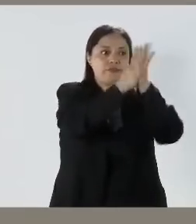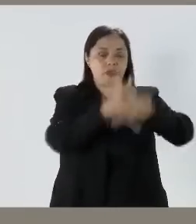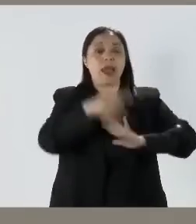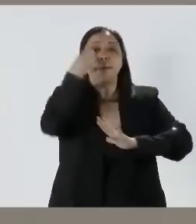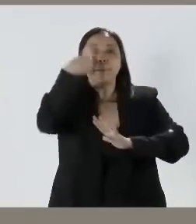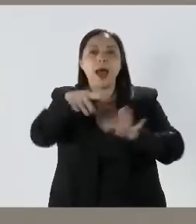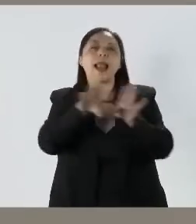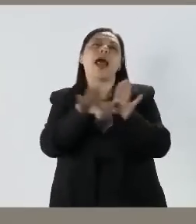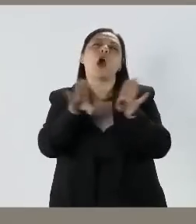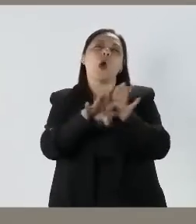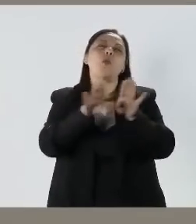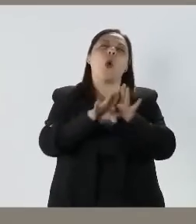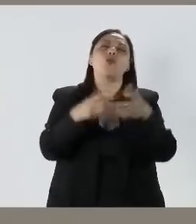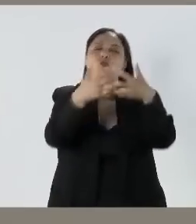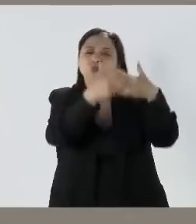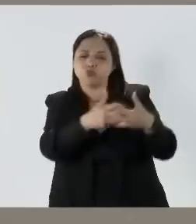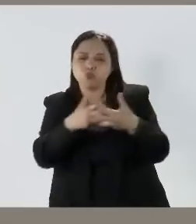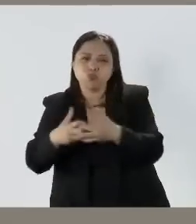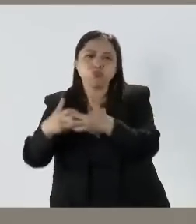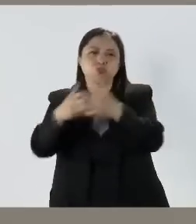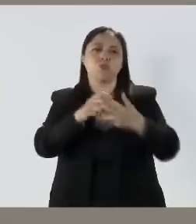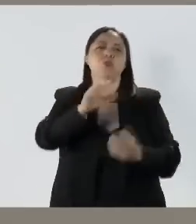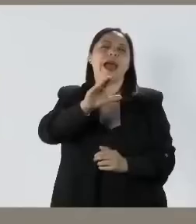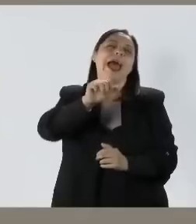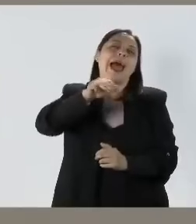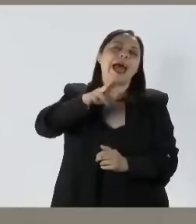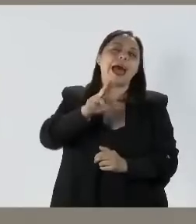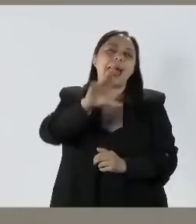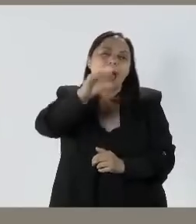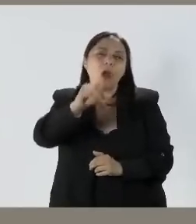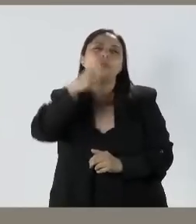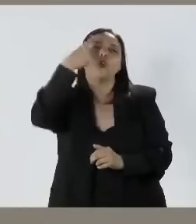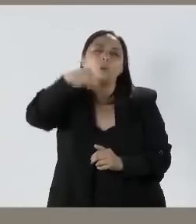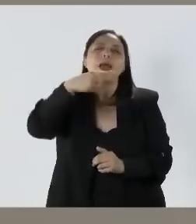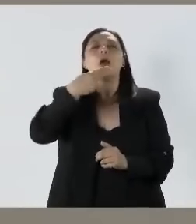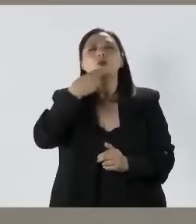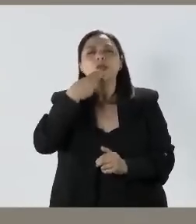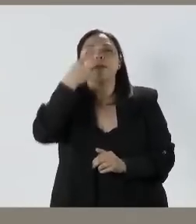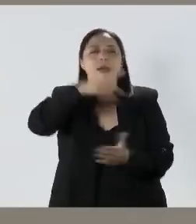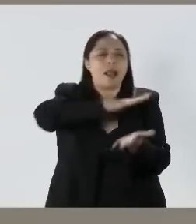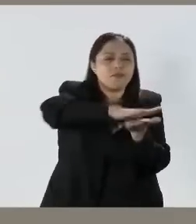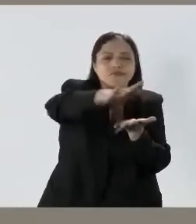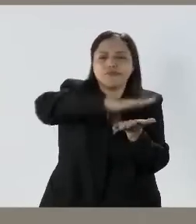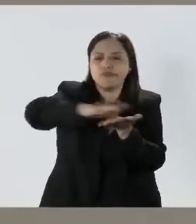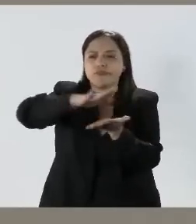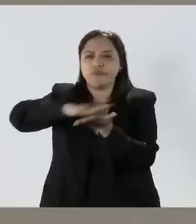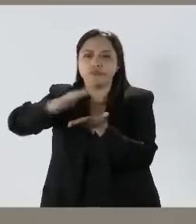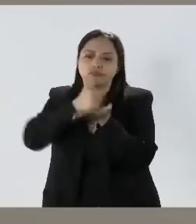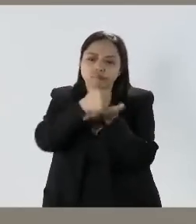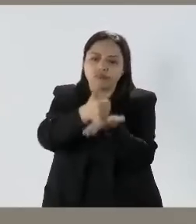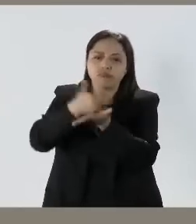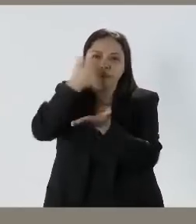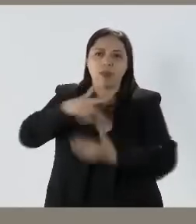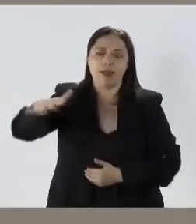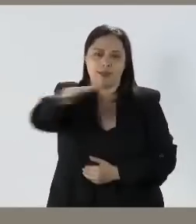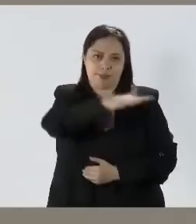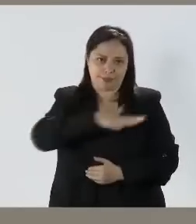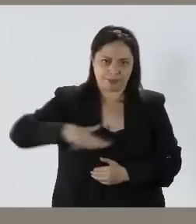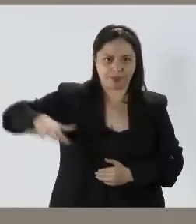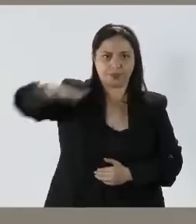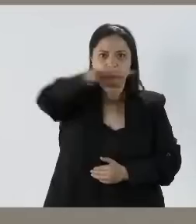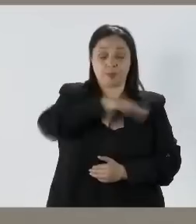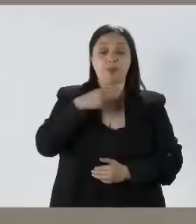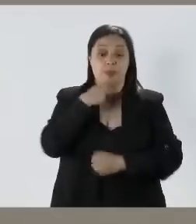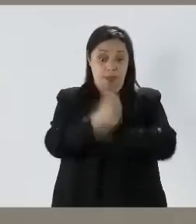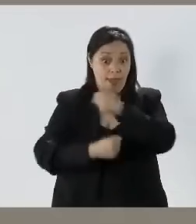y materiales de caucho en provecho del espacio público este año construiremos una planta más